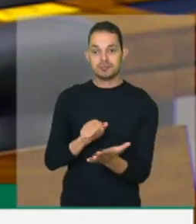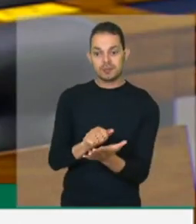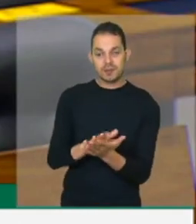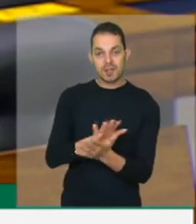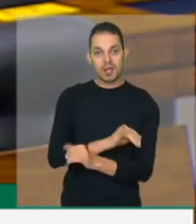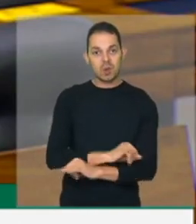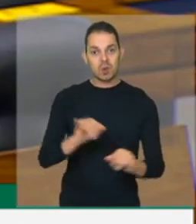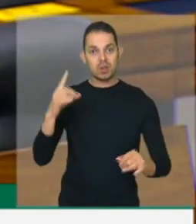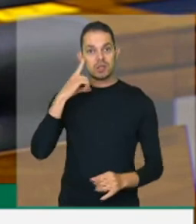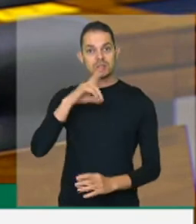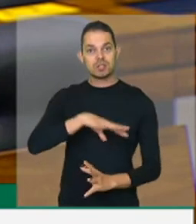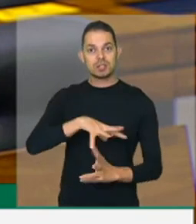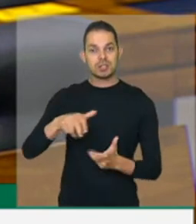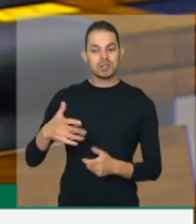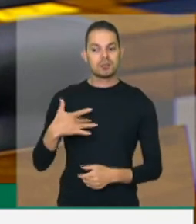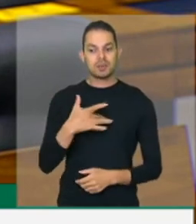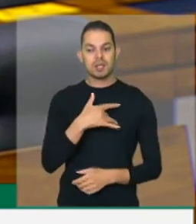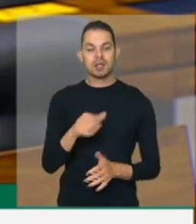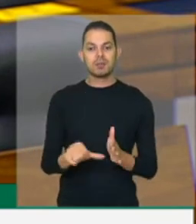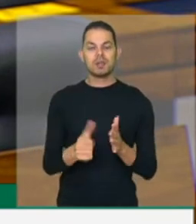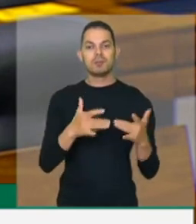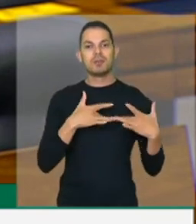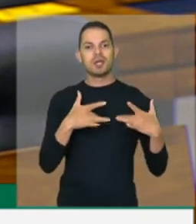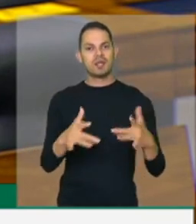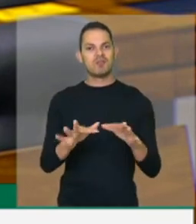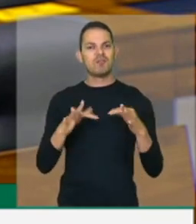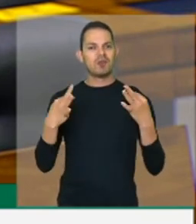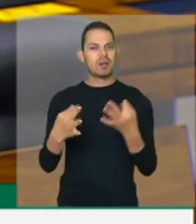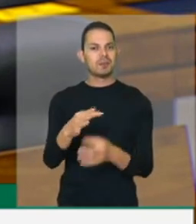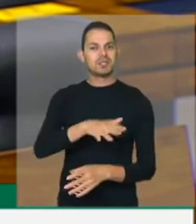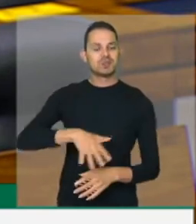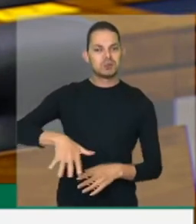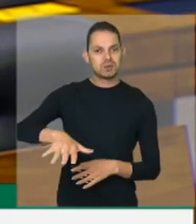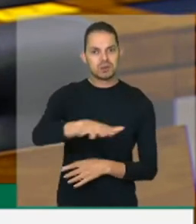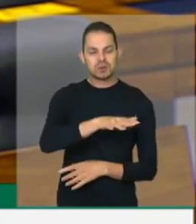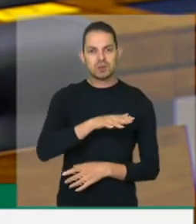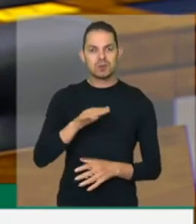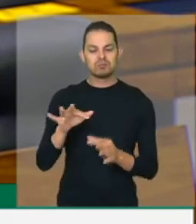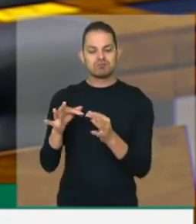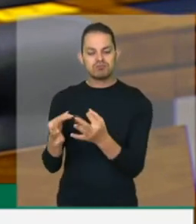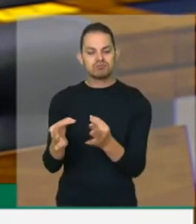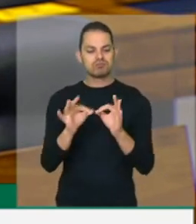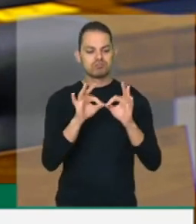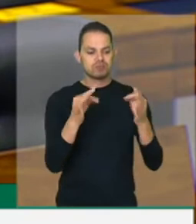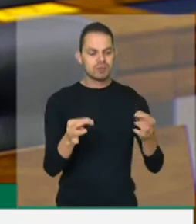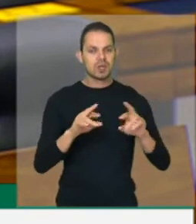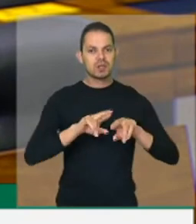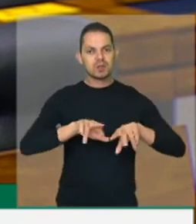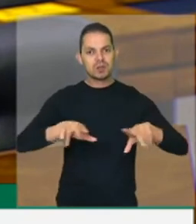SAÚDE PRIMEIRO ME SOLIDARIZAR COM TODAS AS FAMÍLIAS, TODOS PARENTES DE PESSOAS QUE PERDERAM SUAS VIDAS E QUE